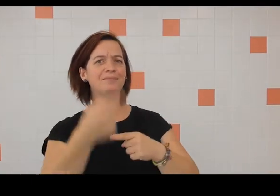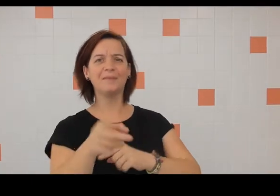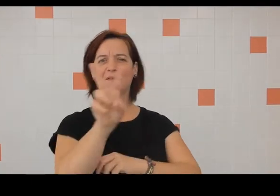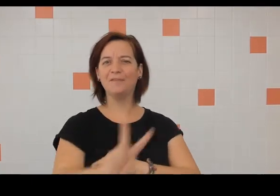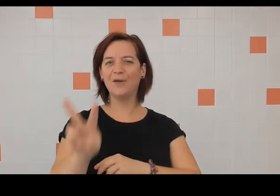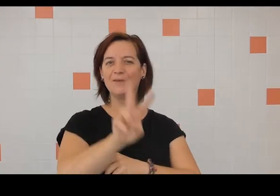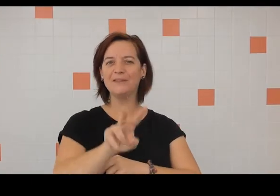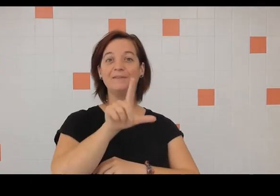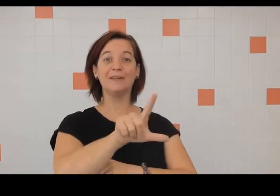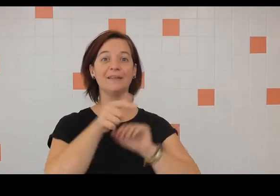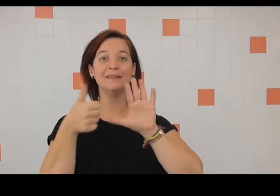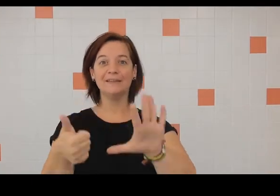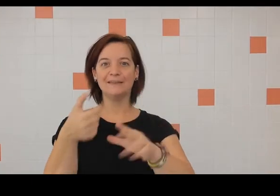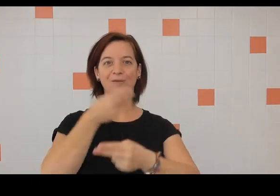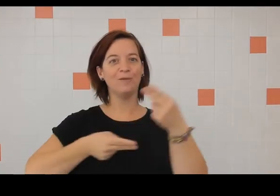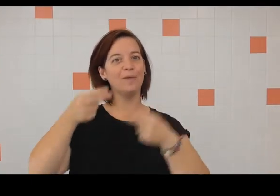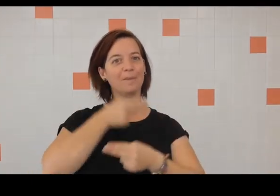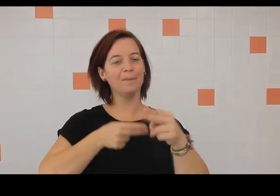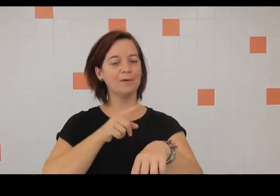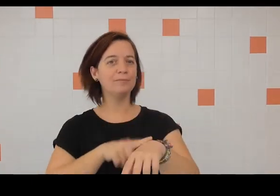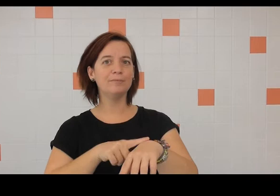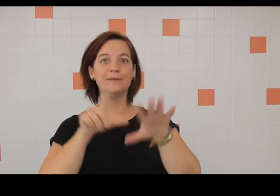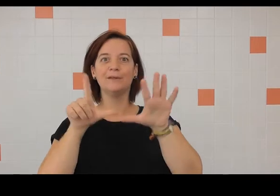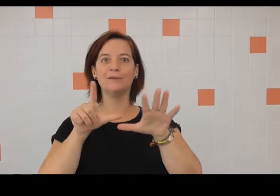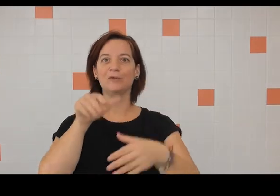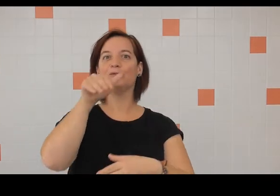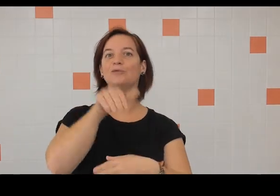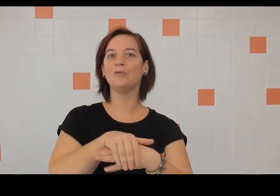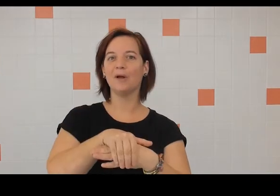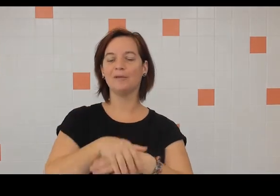Vendredi 26 novembre à19h,